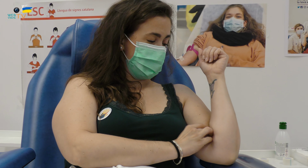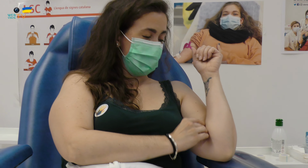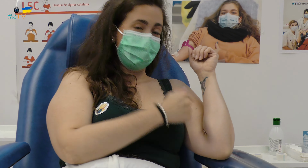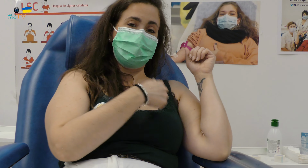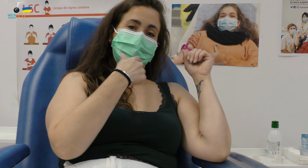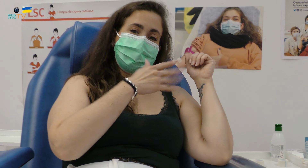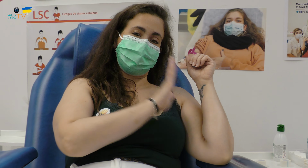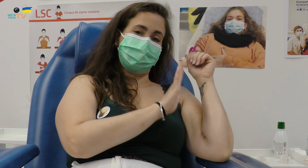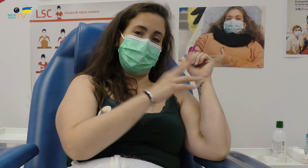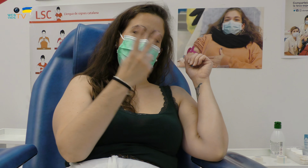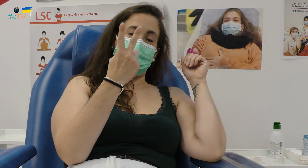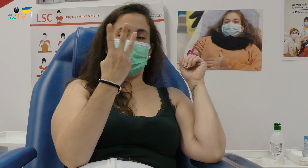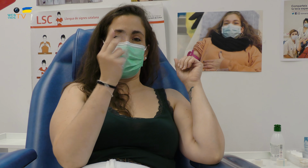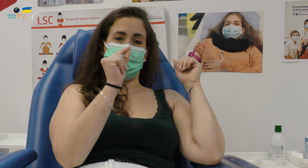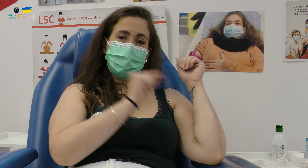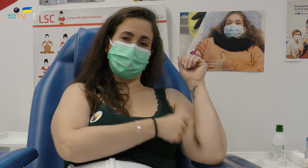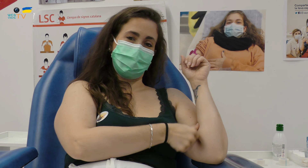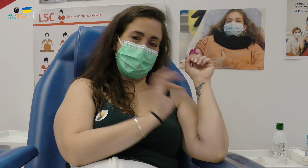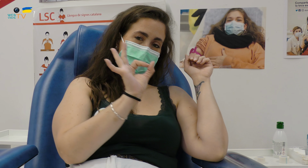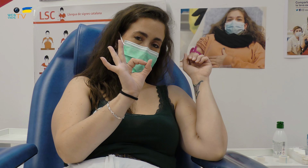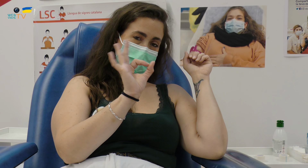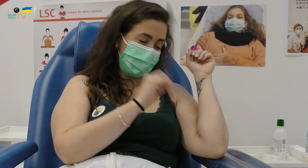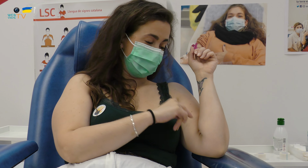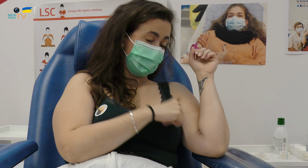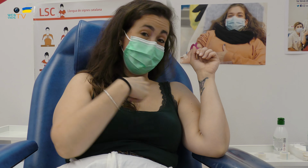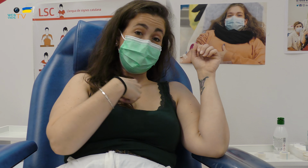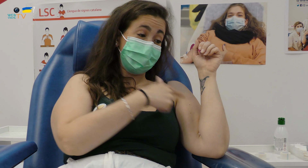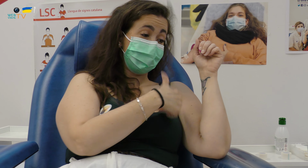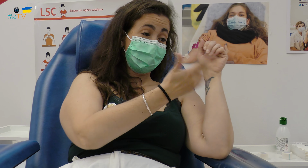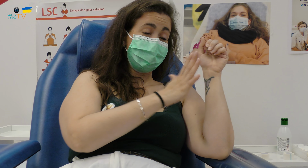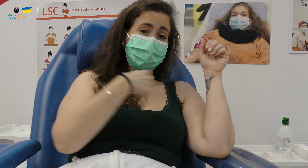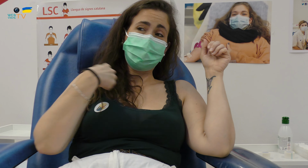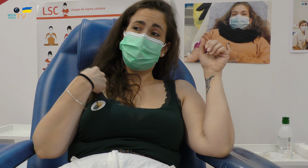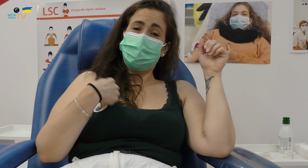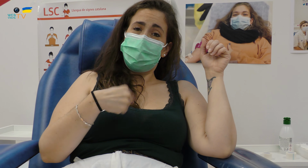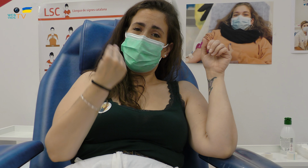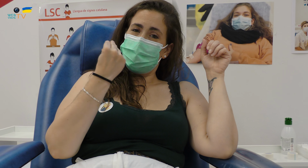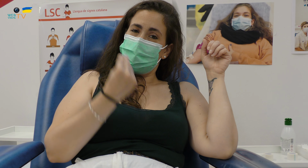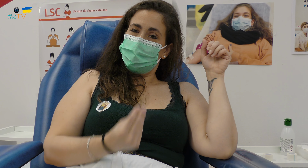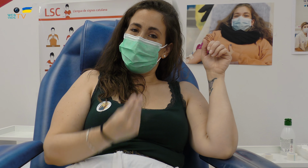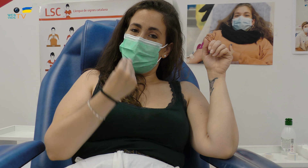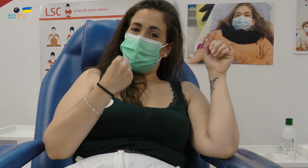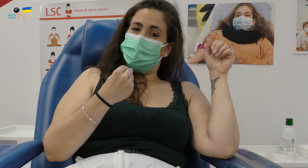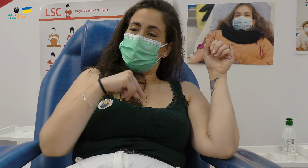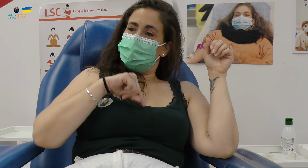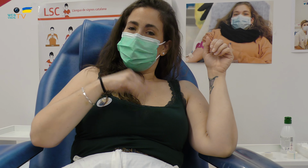Ara he d’estar així dos o tres minuts. Després de donar sang em sento genial.